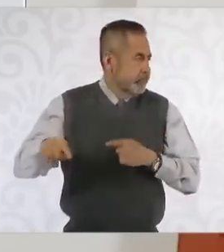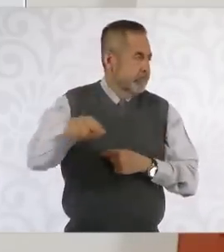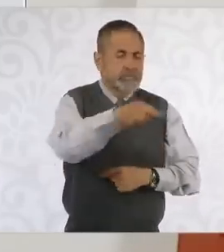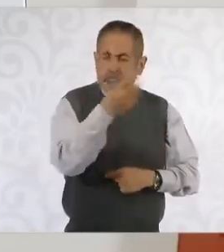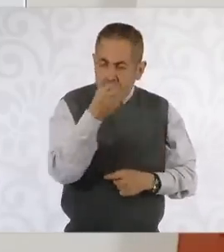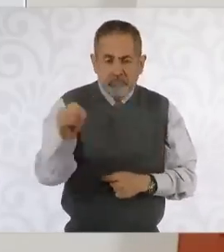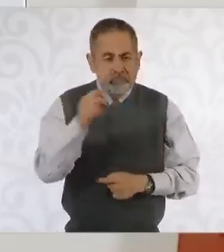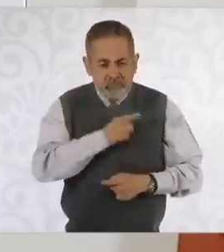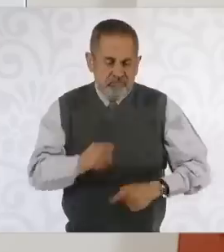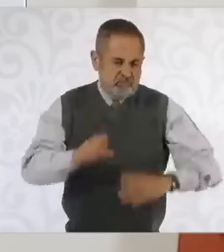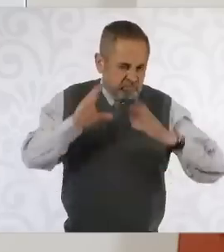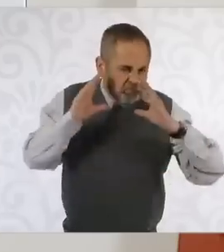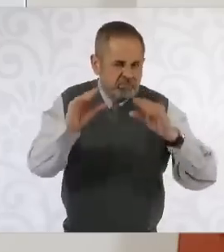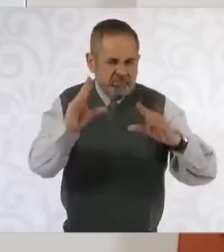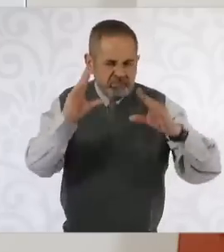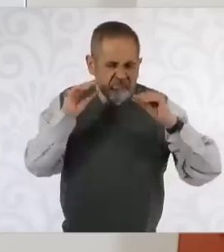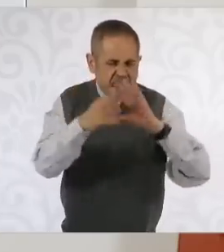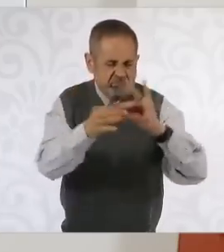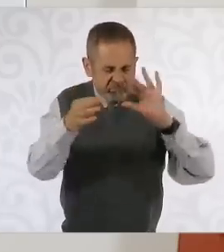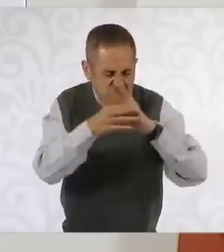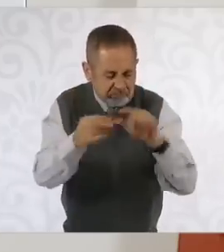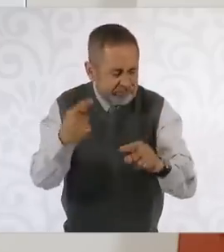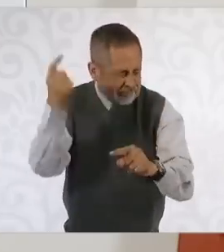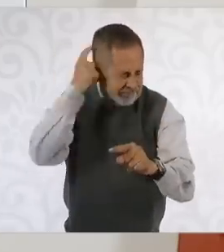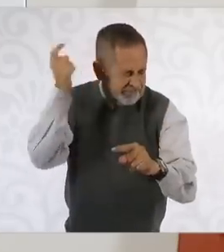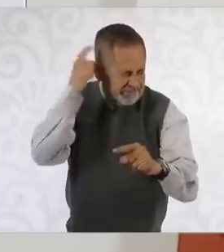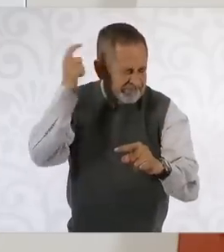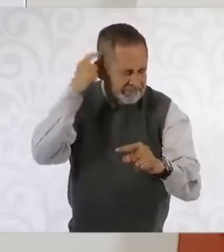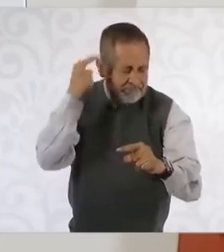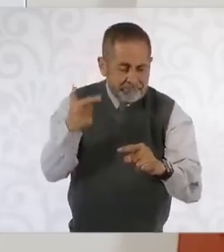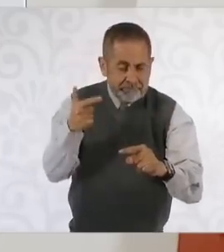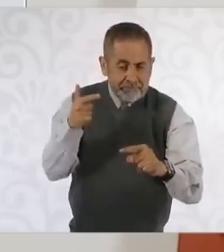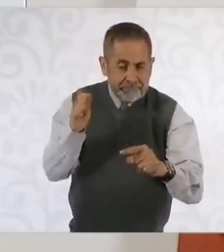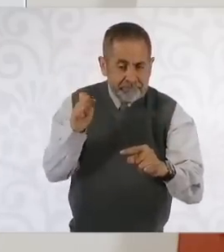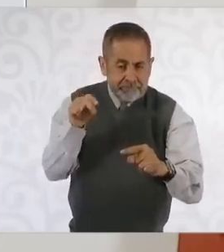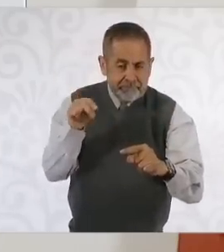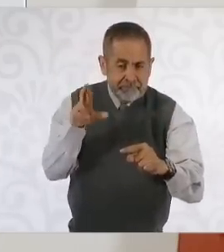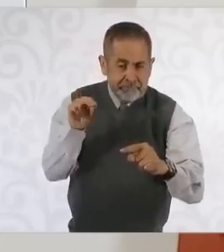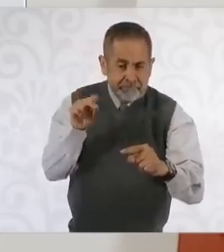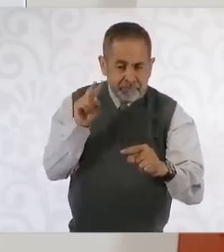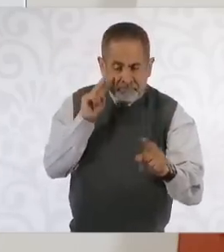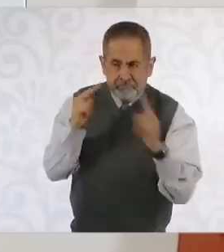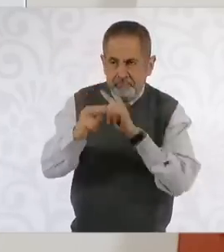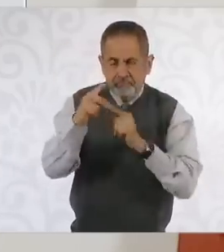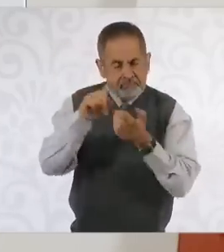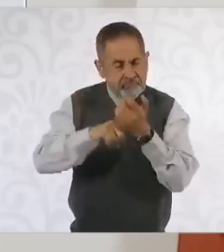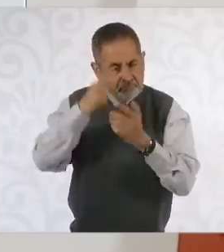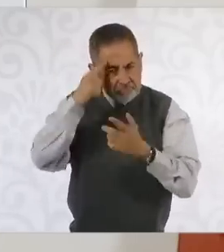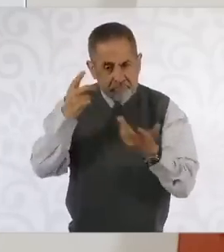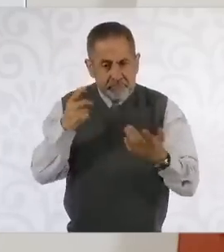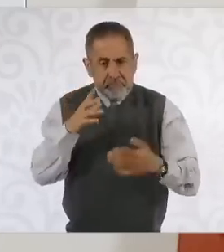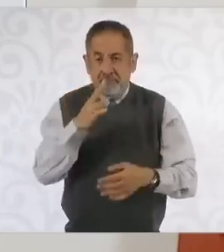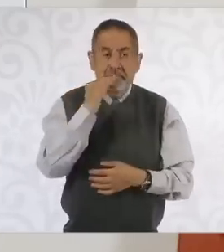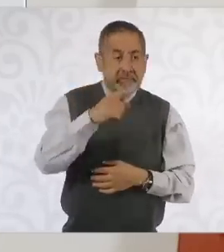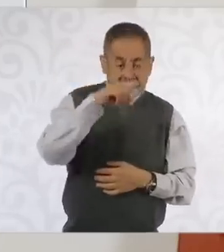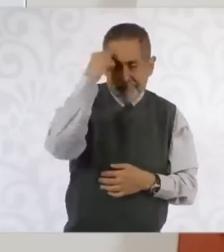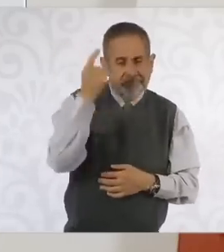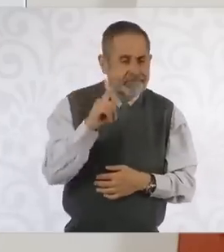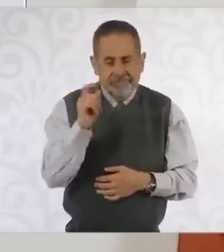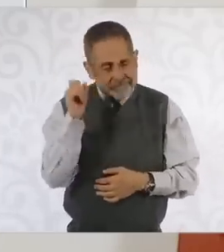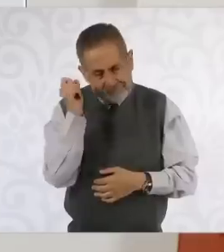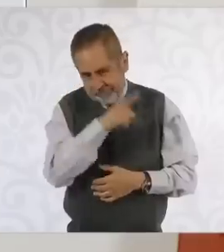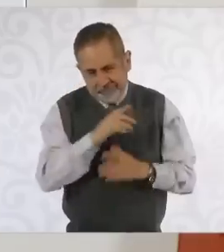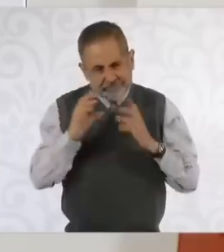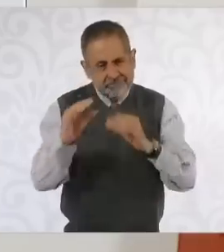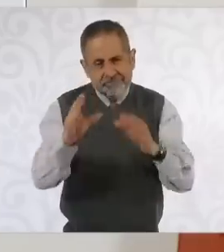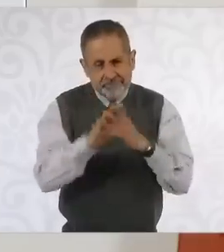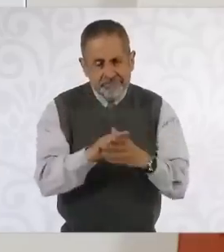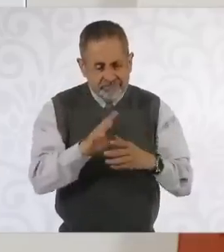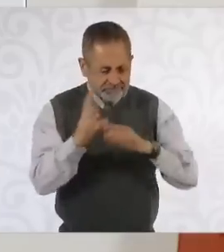y perspectiva de género pero a veces hay eh No es sencillo esta reconstrucción de una persona